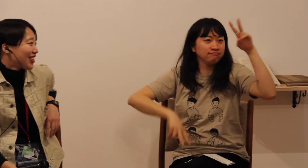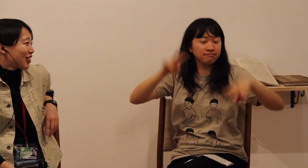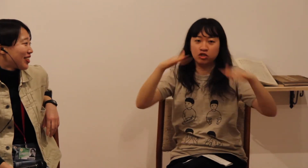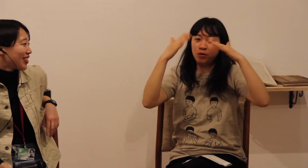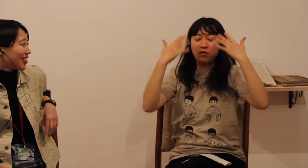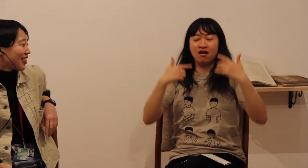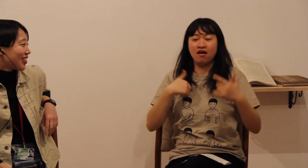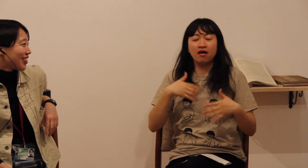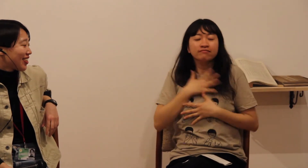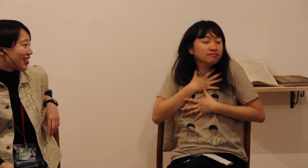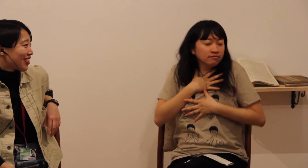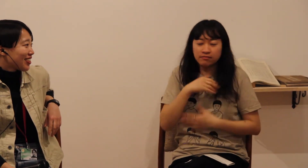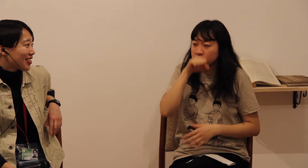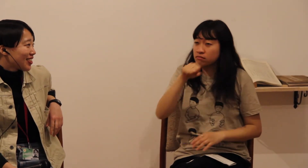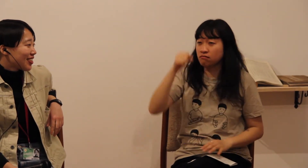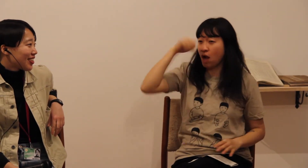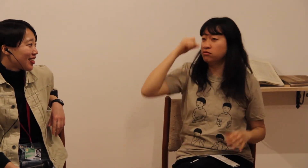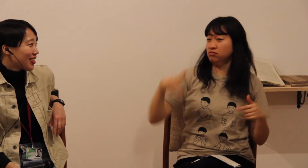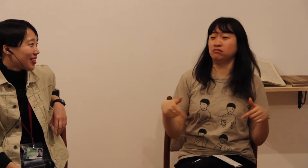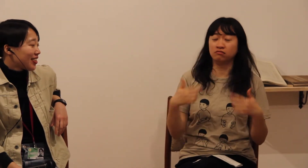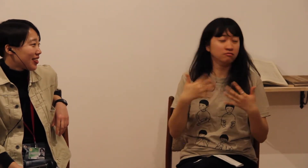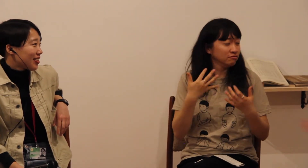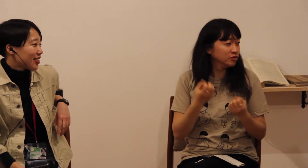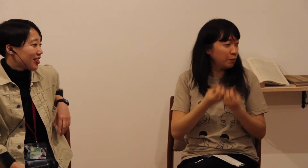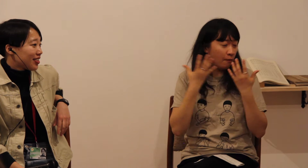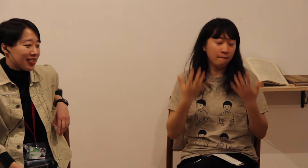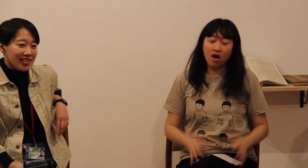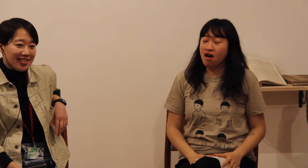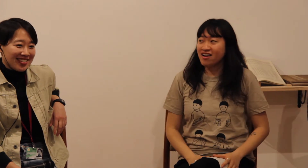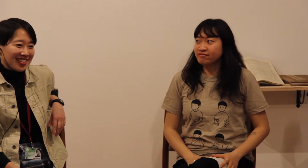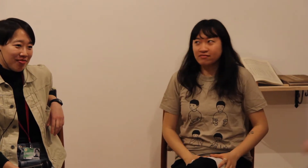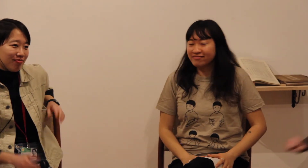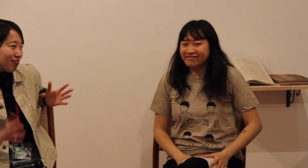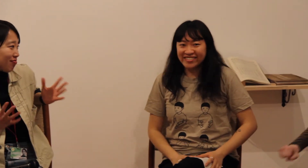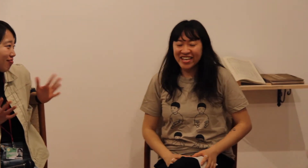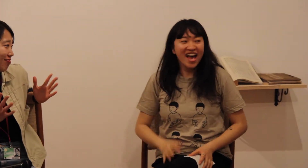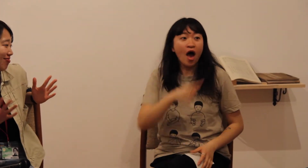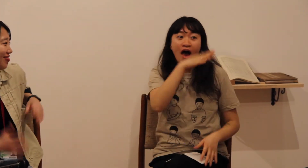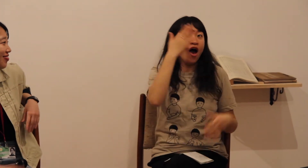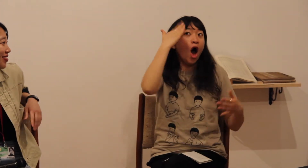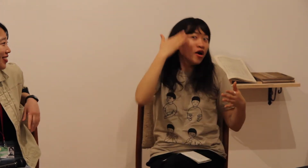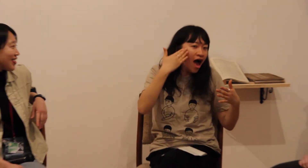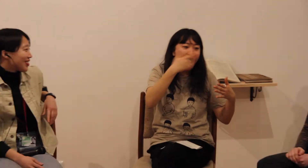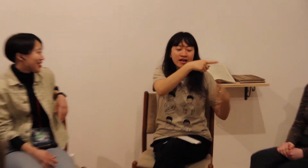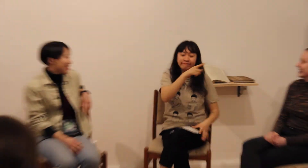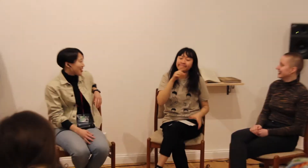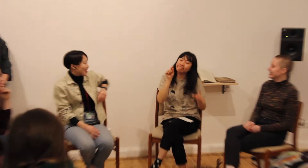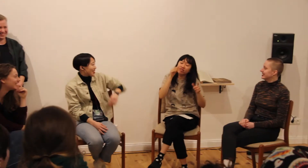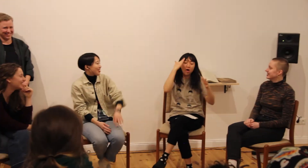Es gibt hier immer wieder was Neues, immer wieder neue Inspirationen. Das mag ich an Berlin besonders. Da es wirklich eine so inspirierende Stadt ist.